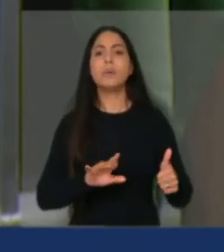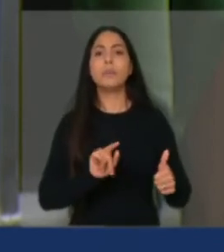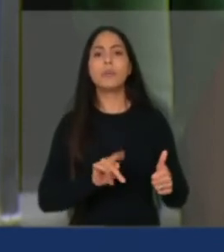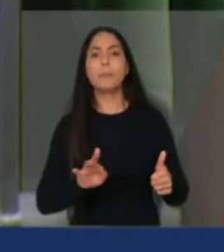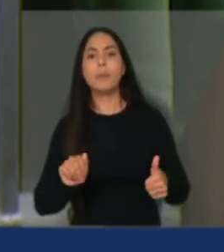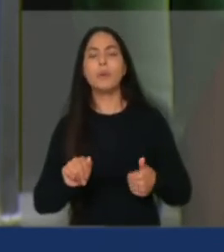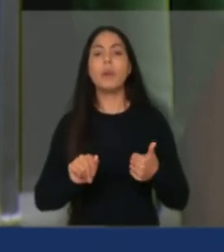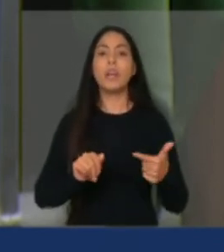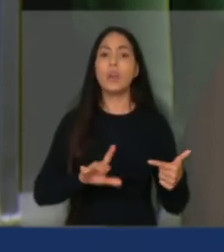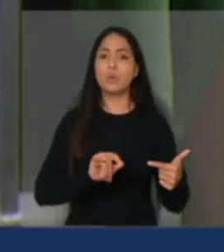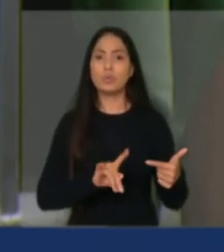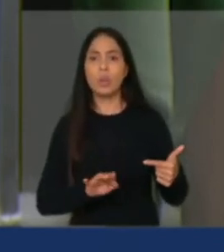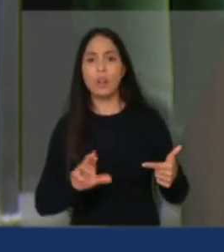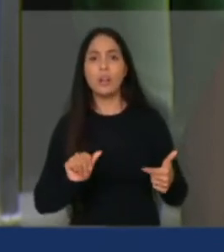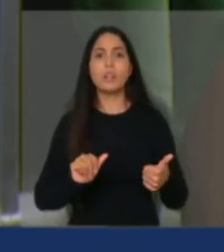TOCANTINS, PUGUIMIL, RECURSOLÂNDIA, RIO DA